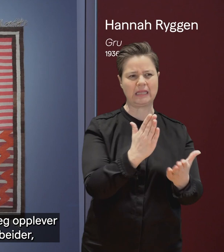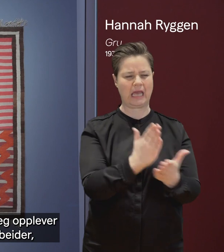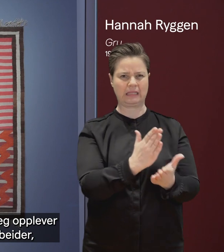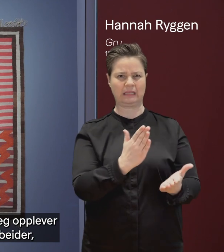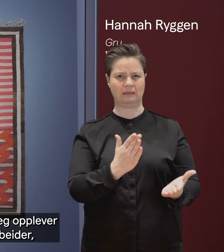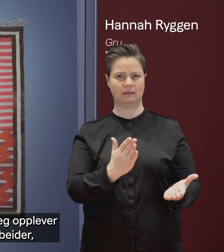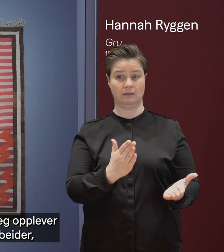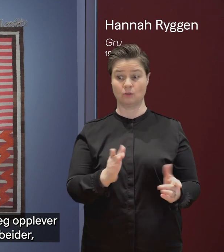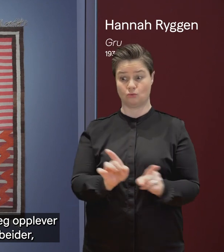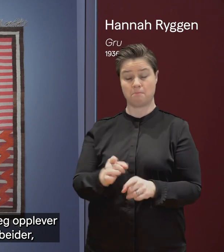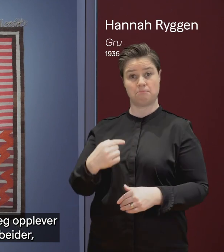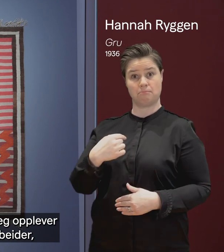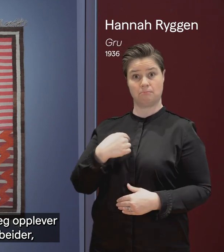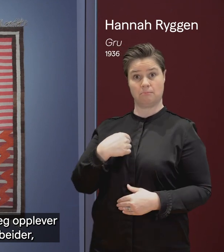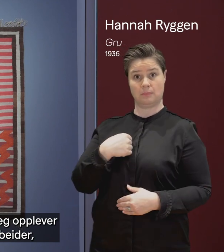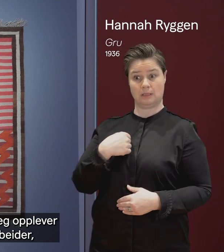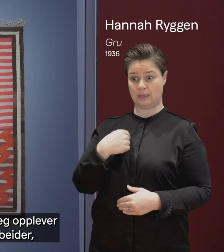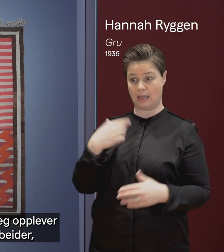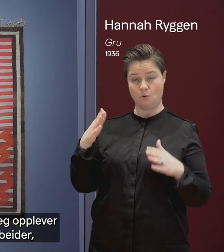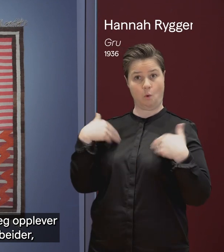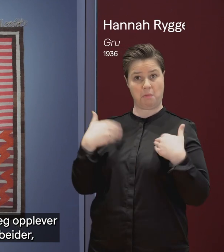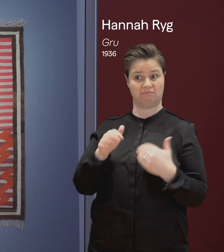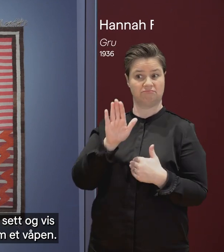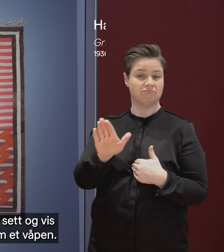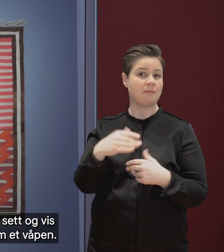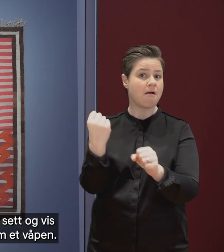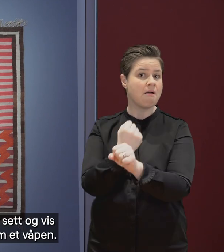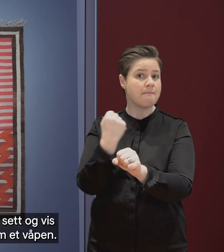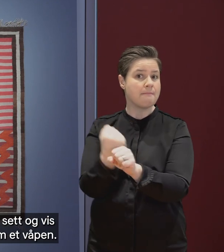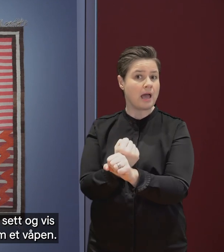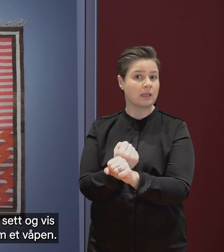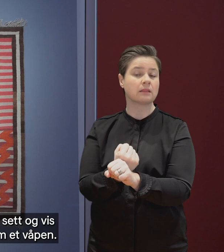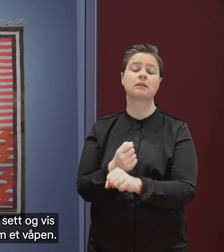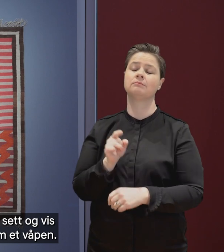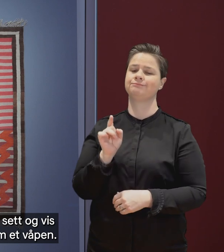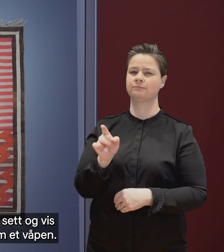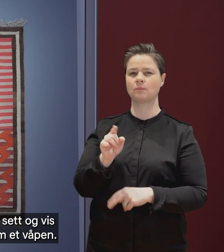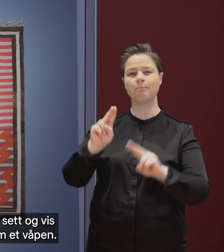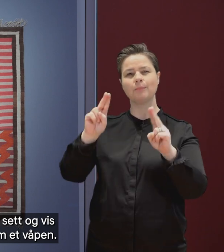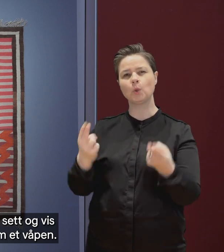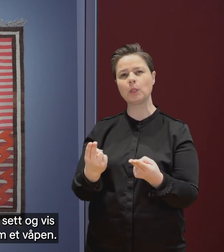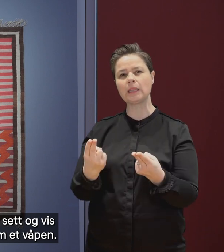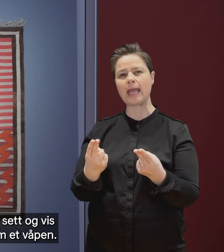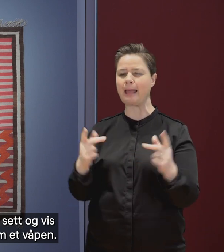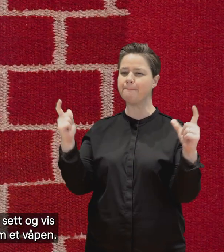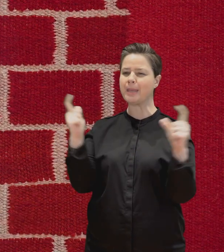Og sånn som jeg opplever hennes arbeider, brukte hun på sett og vis billedveven som et våpen.